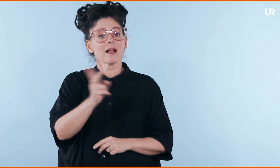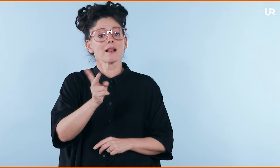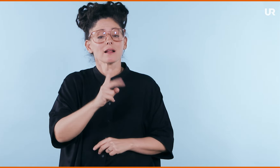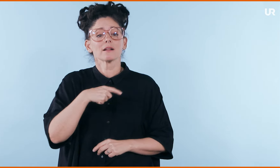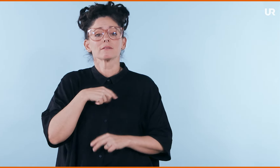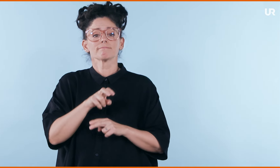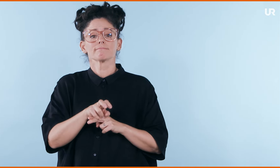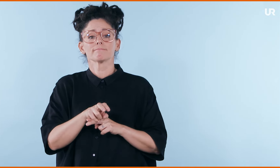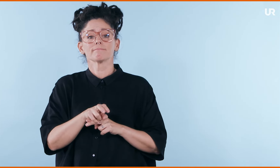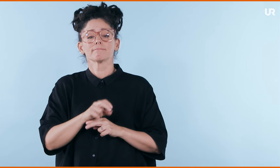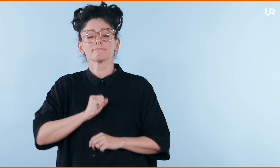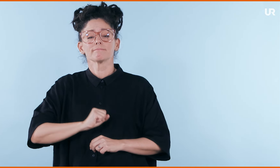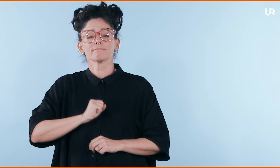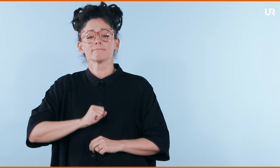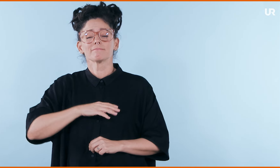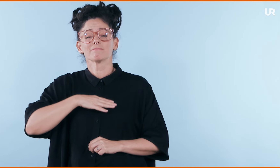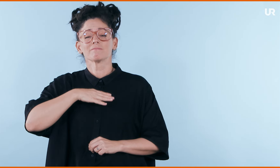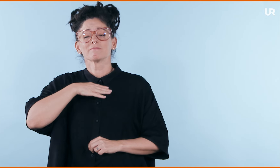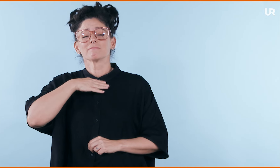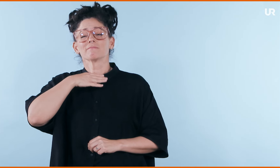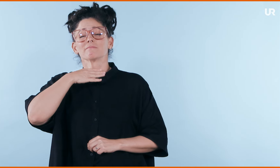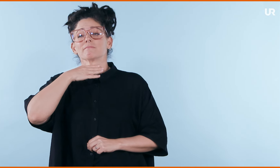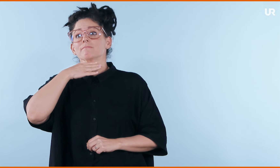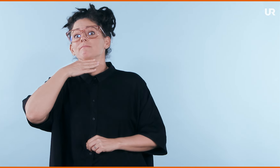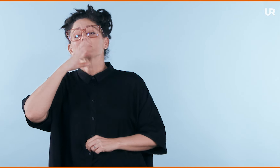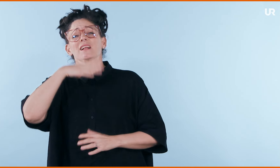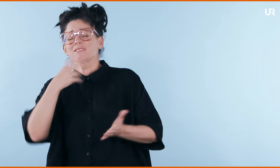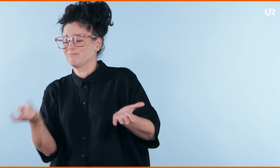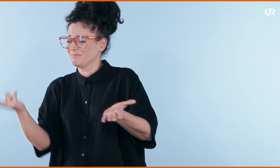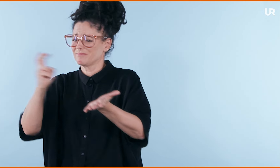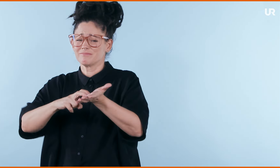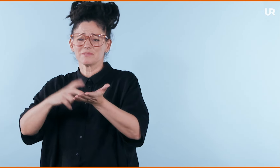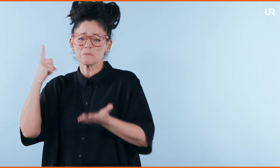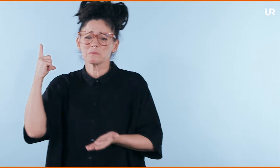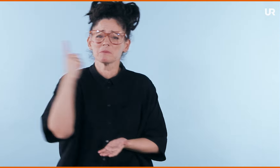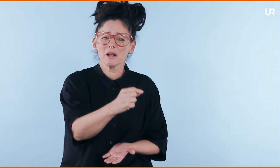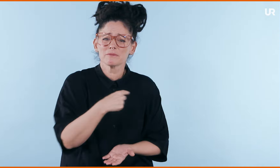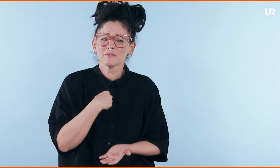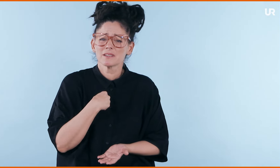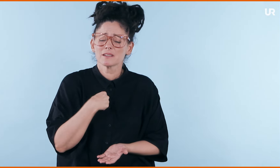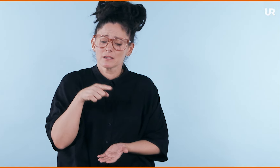Eller att man försöker stå ut tills man- väljer att lämna mötesrummet.